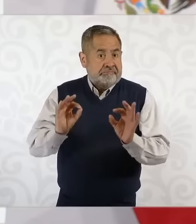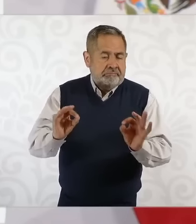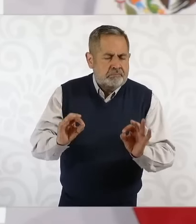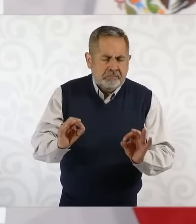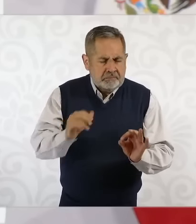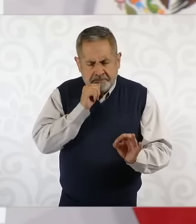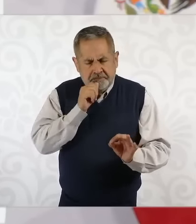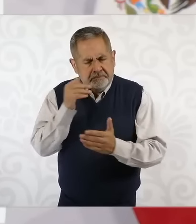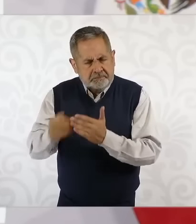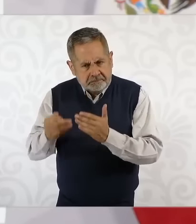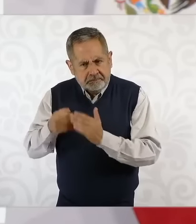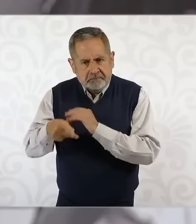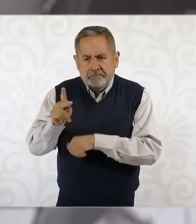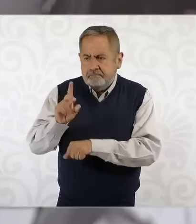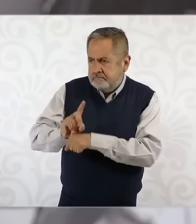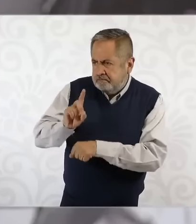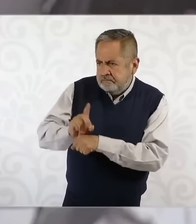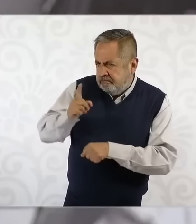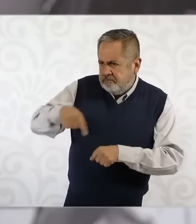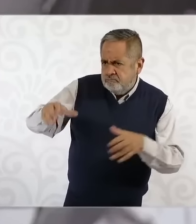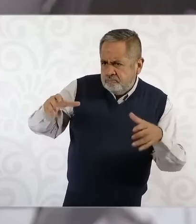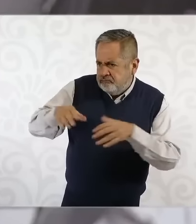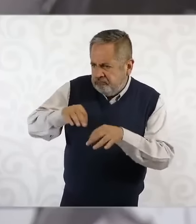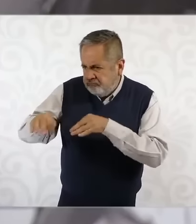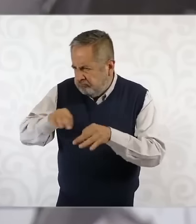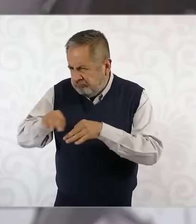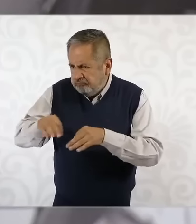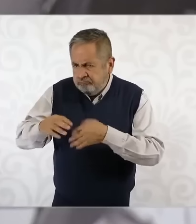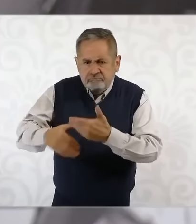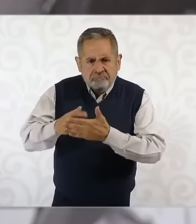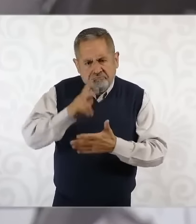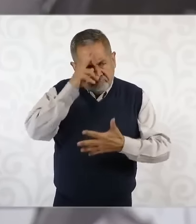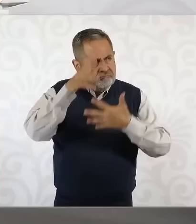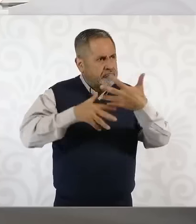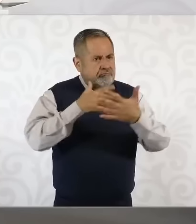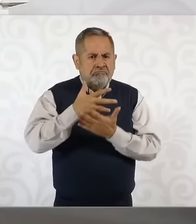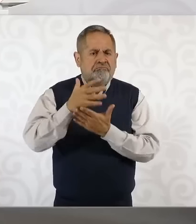y sus integrantes trabajan para disminuir la violencia en nuestro país. Muchas gracias.